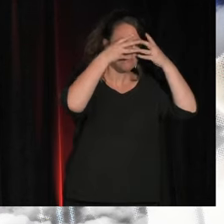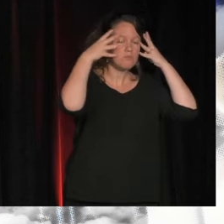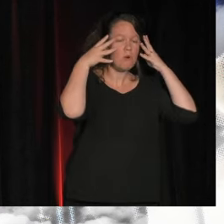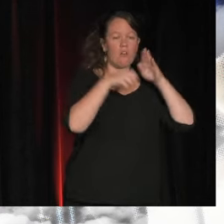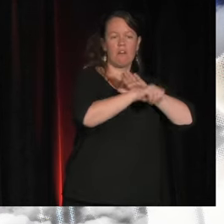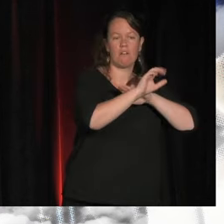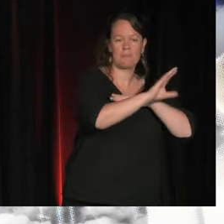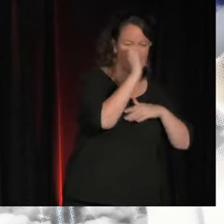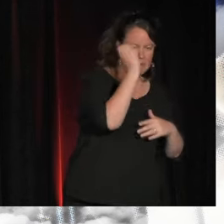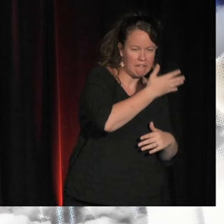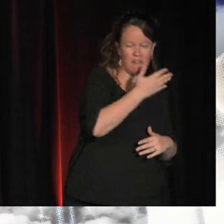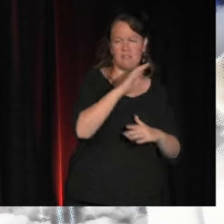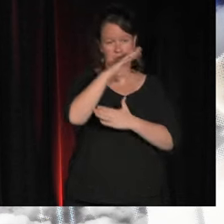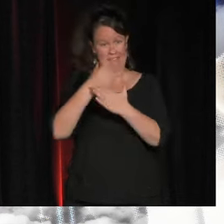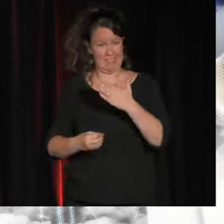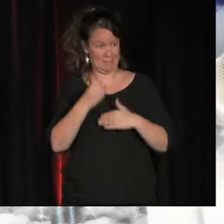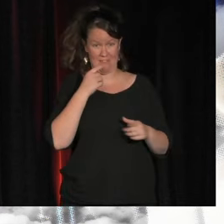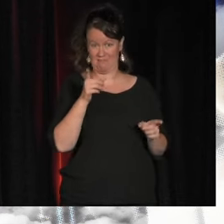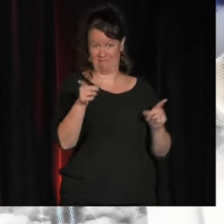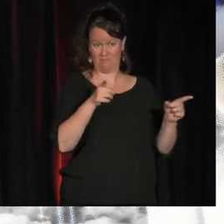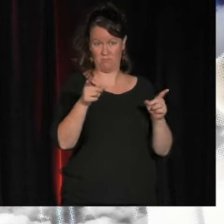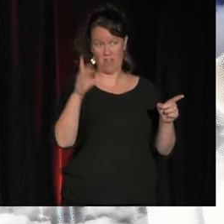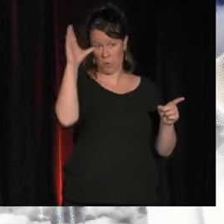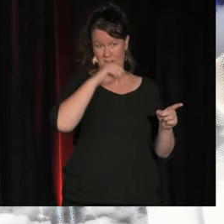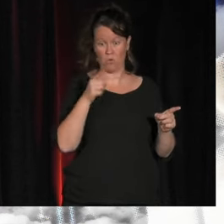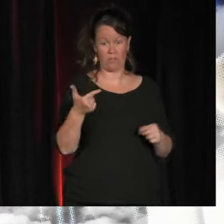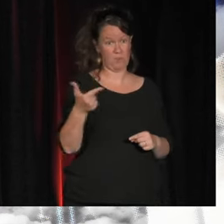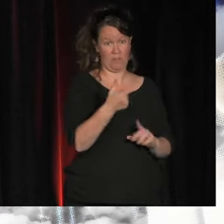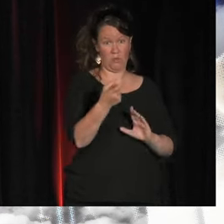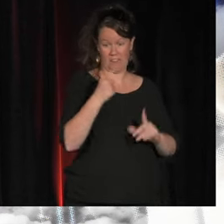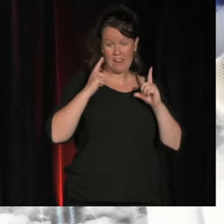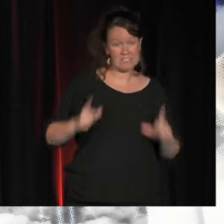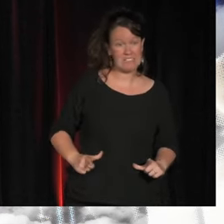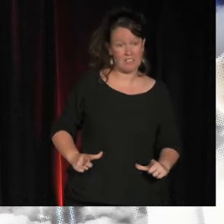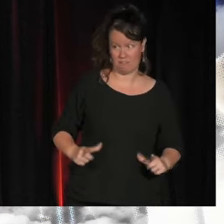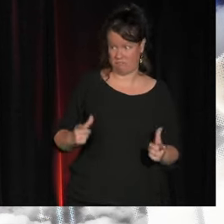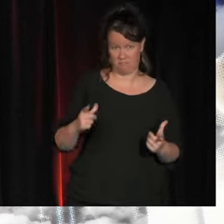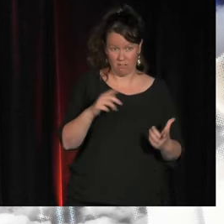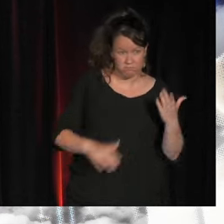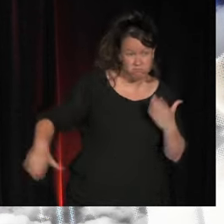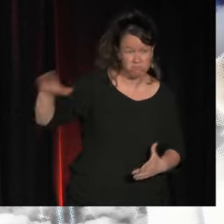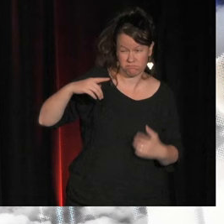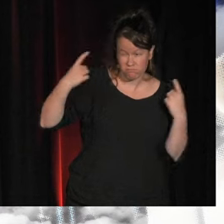en avant avec le draft et le sport au lycée et à l'université, qui est essentiel. Vraiment, si vous connaissez, vous avez probablement vu des films